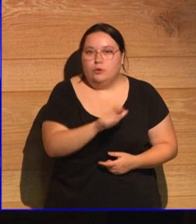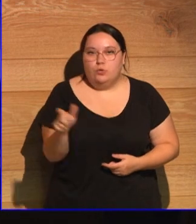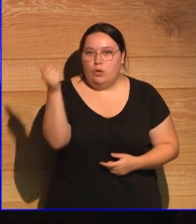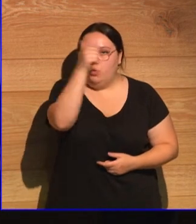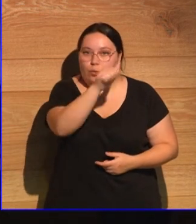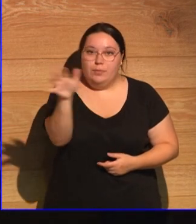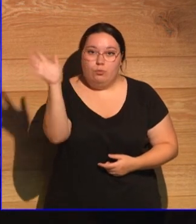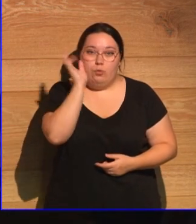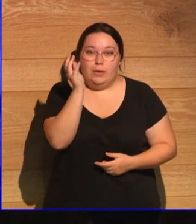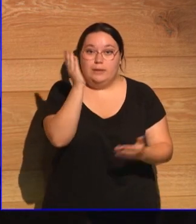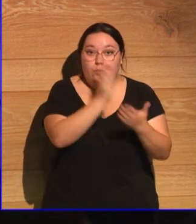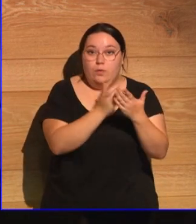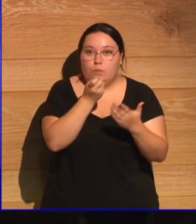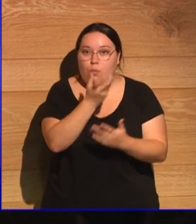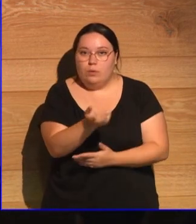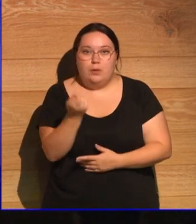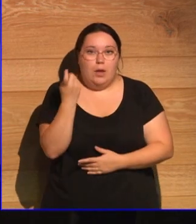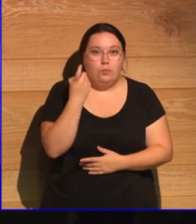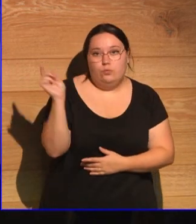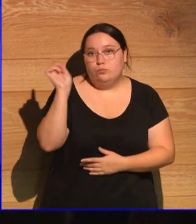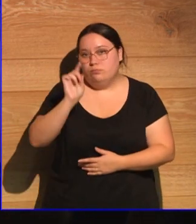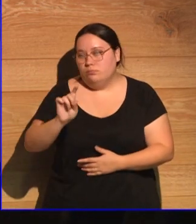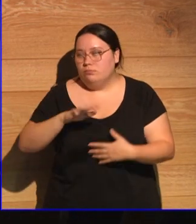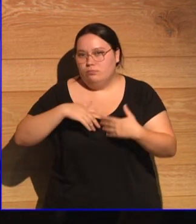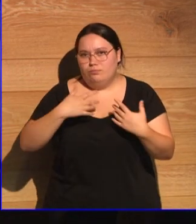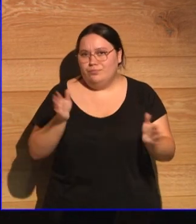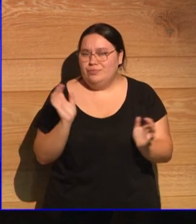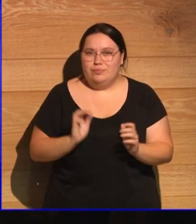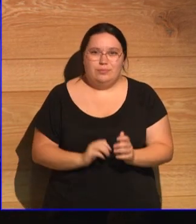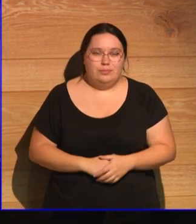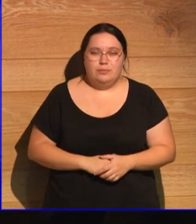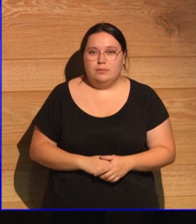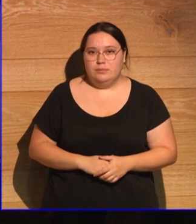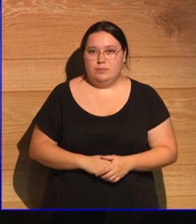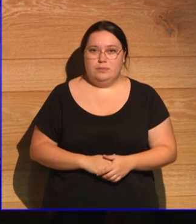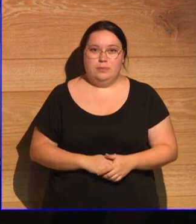estudiantes, cuántos profesores han vuelto al texto de Virgilio,